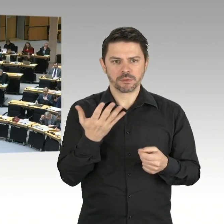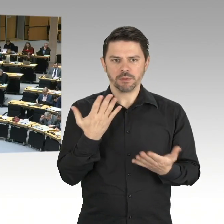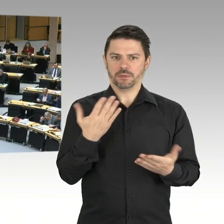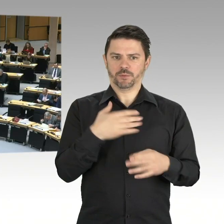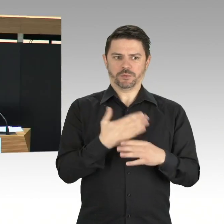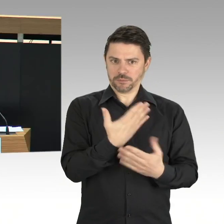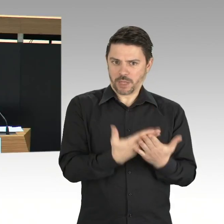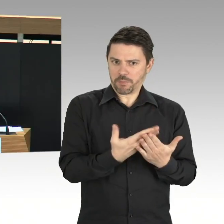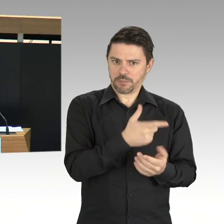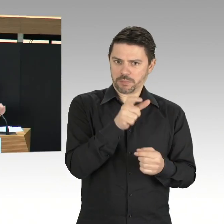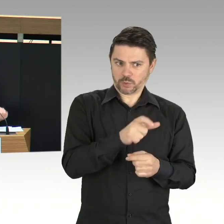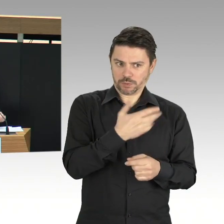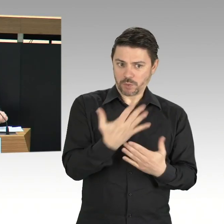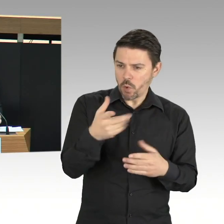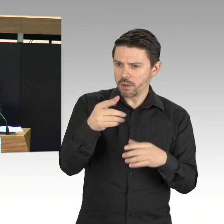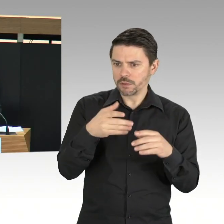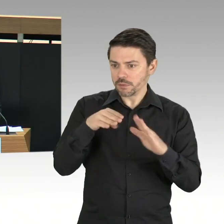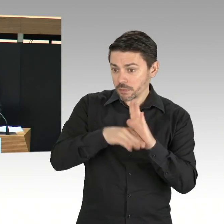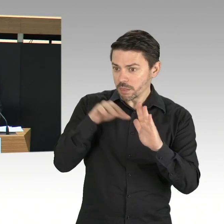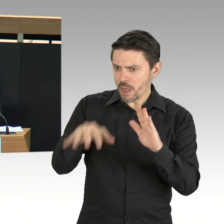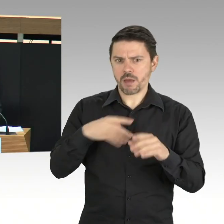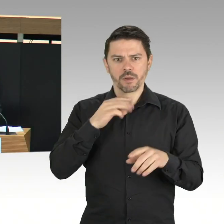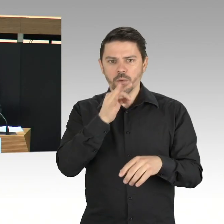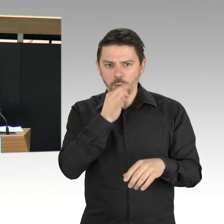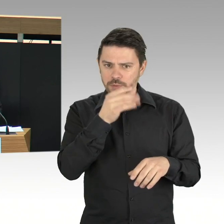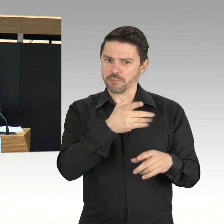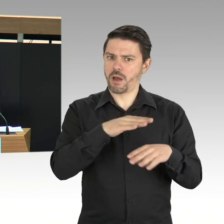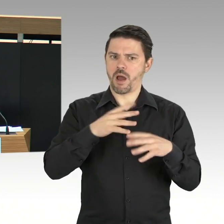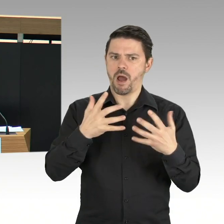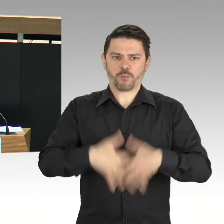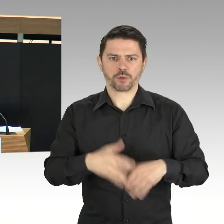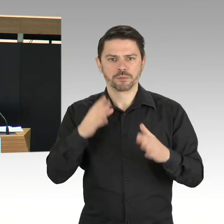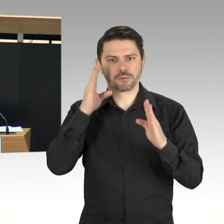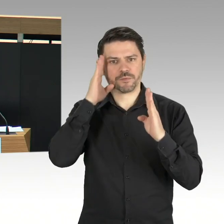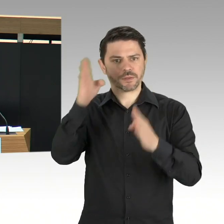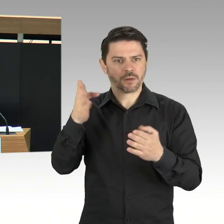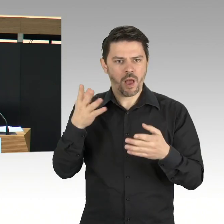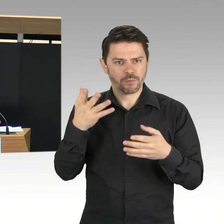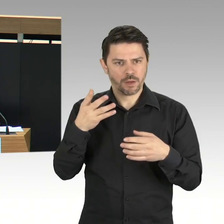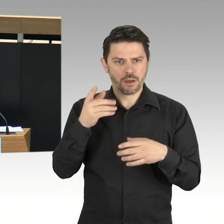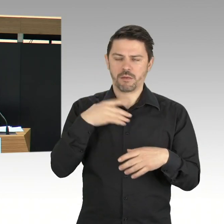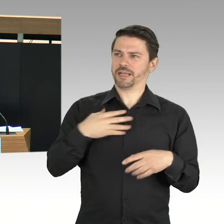und geben ihnen endlich eine starke Stellung gegenüber Blackrock und Co. Wir senden heute ein starkes Signal an die Immobilienwirtschaft.